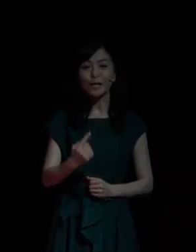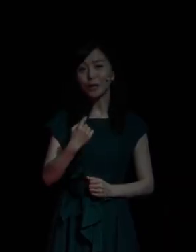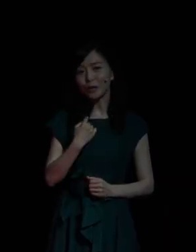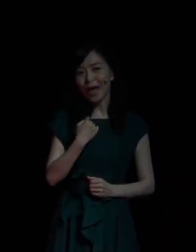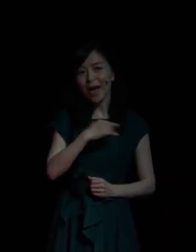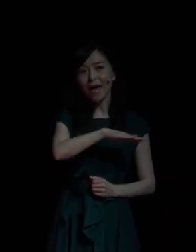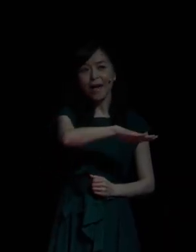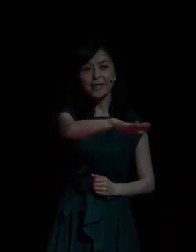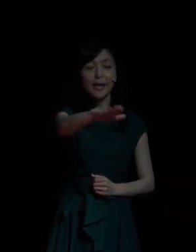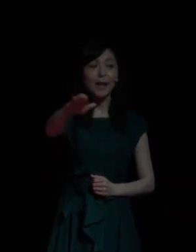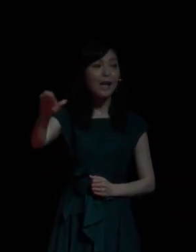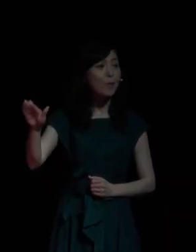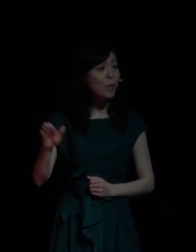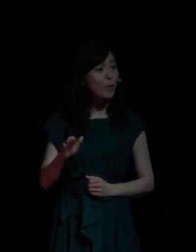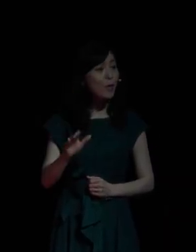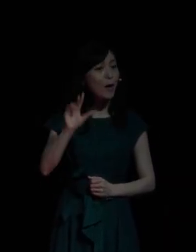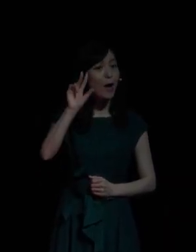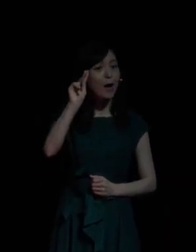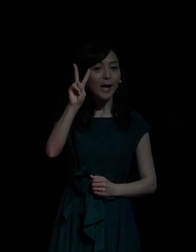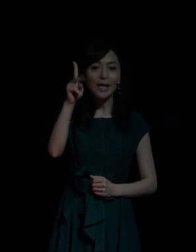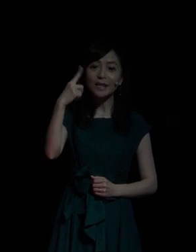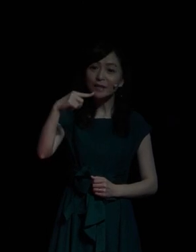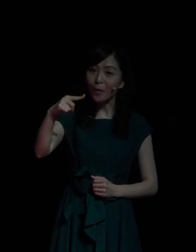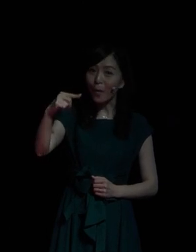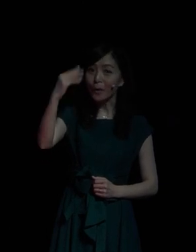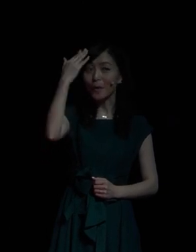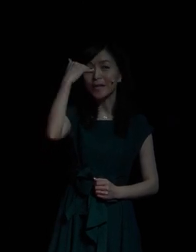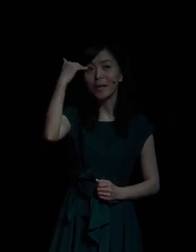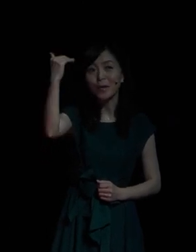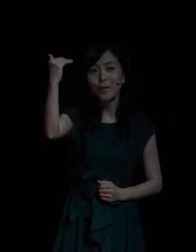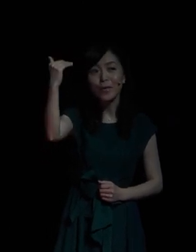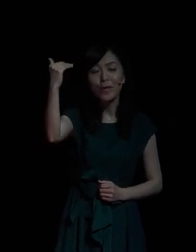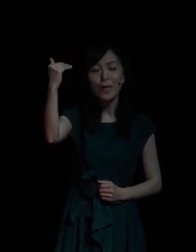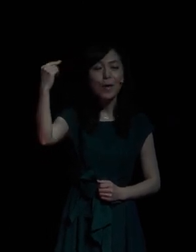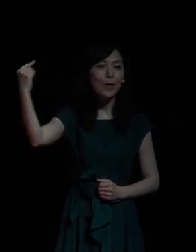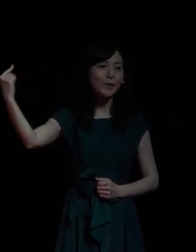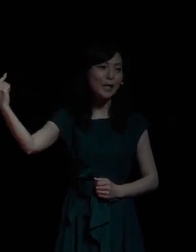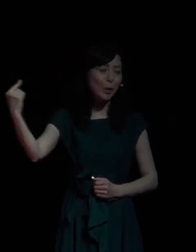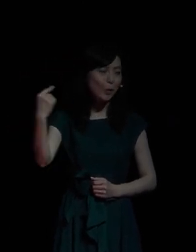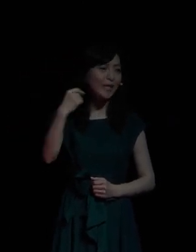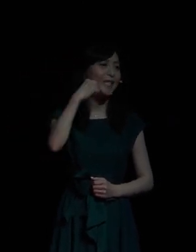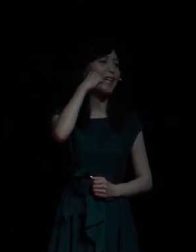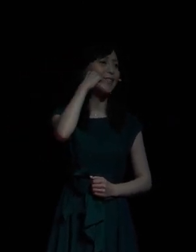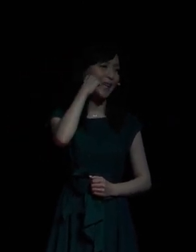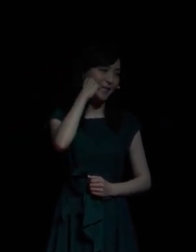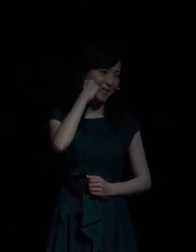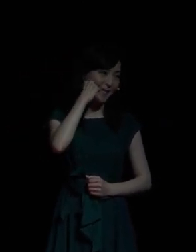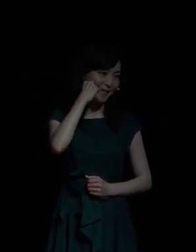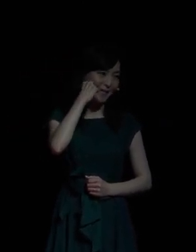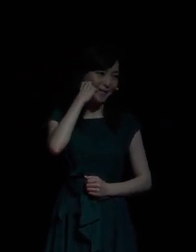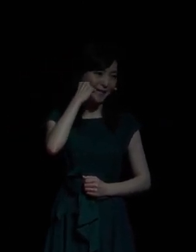Aunque me llamen “Karin” ya no puedo escucharlo.